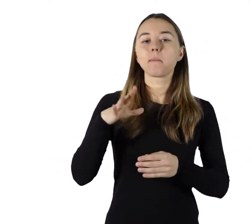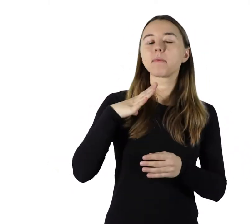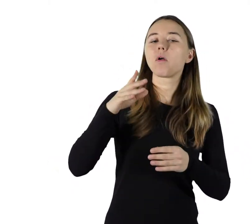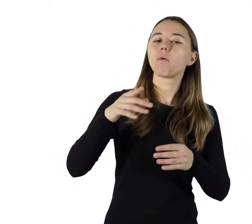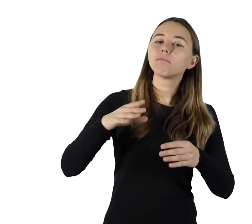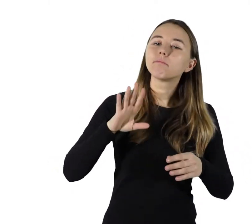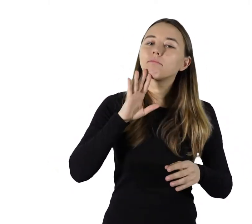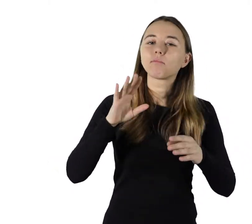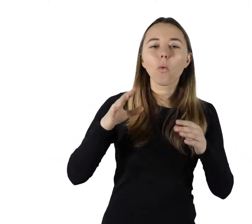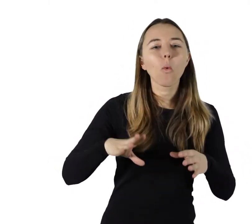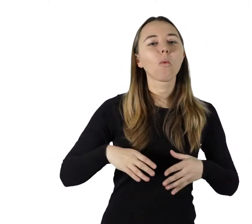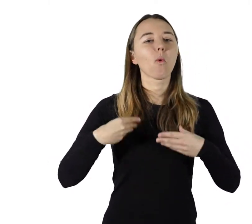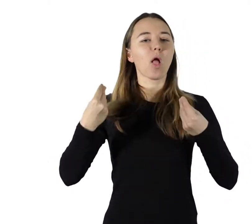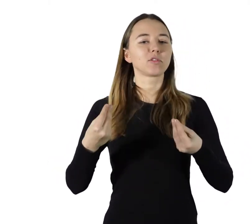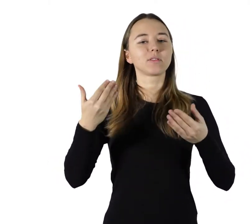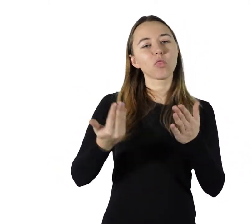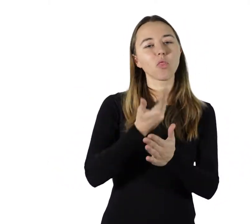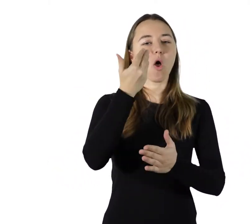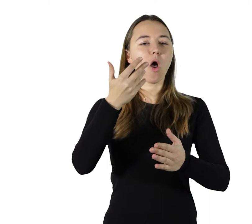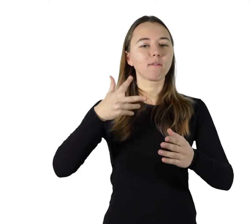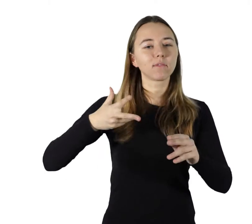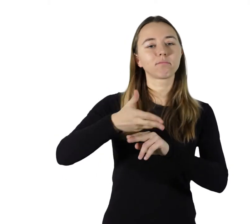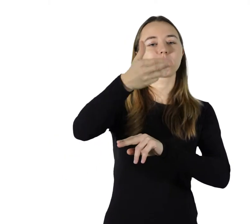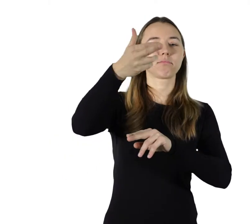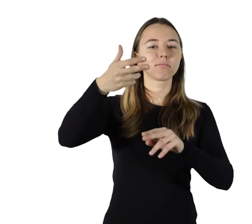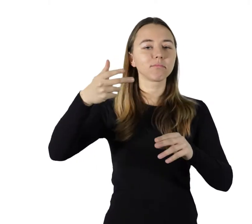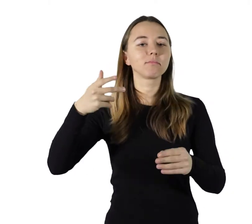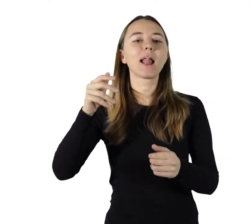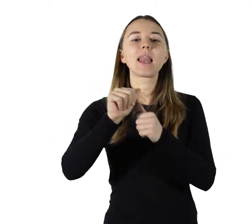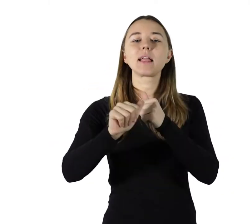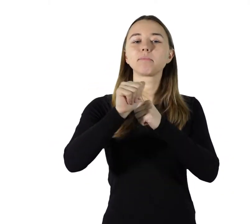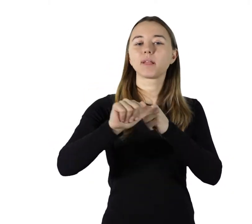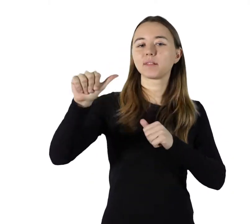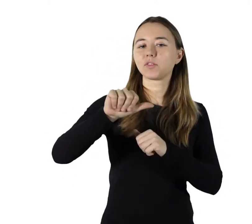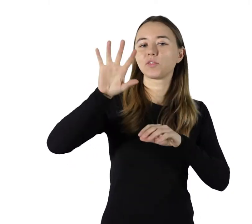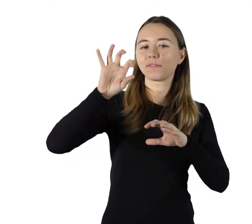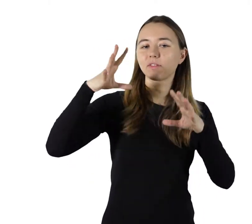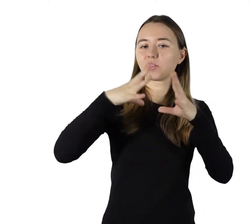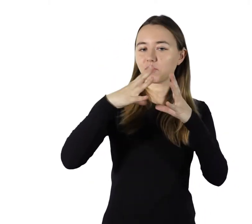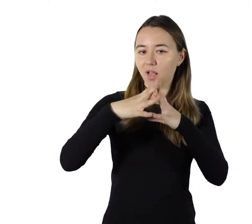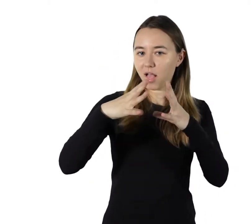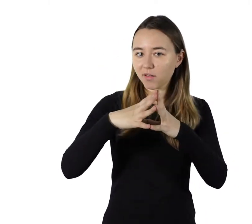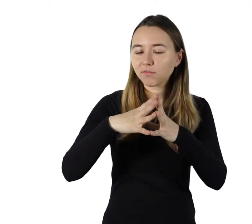Pomnik został uroczyście odsłonięty w lipcu 1910 roku